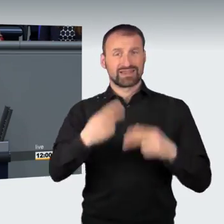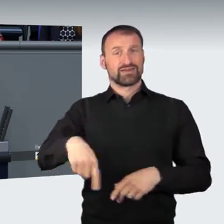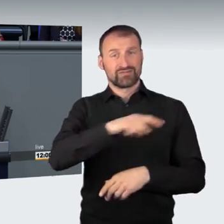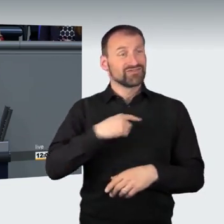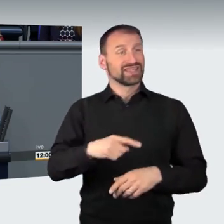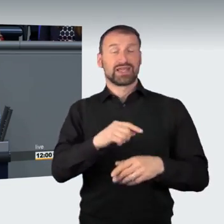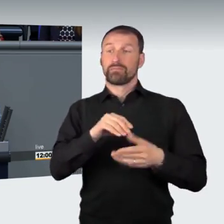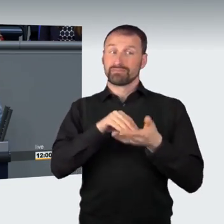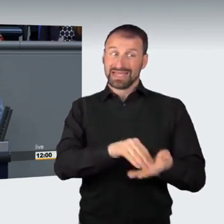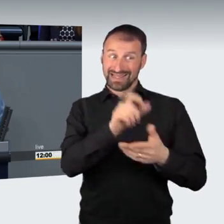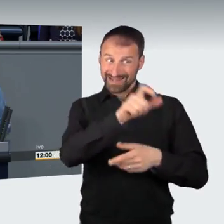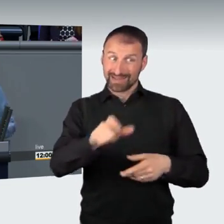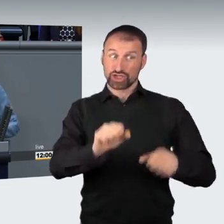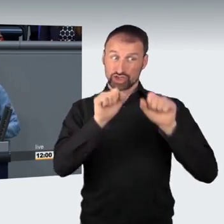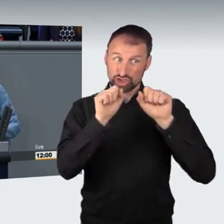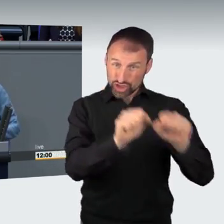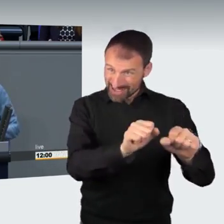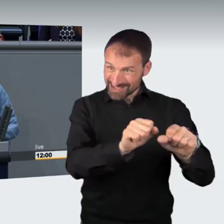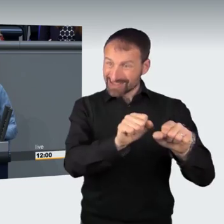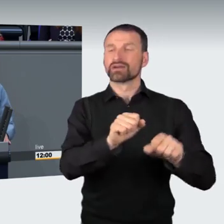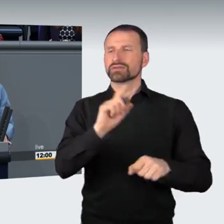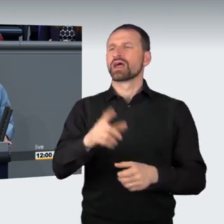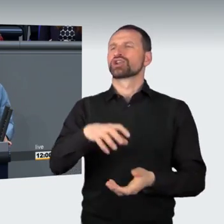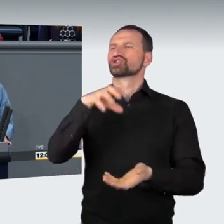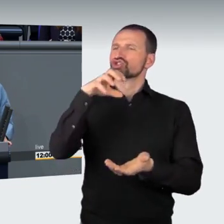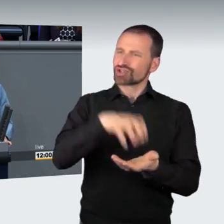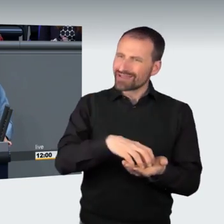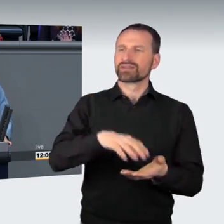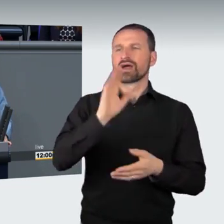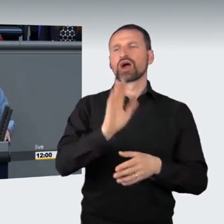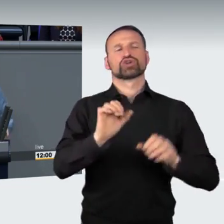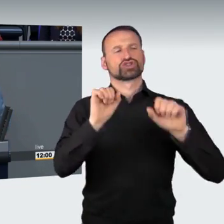Und das sollten wir dringend tun, meine Damen und Herren. (Applaus)